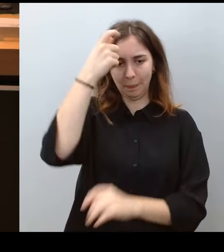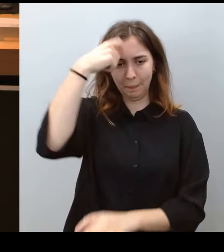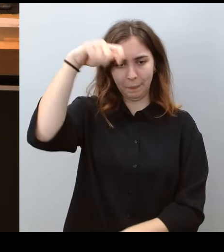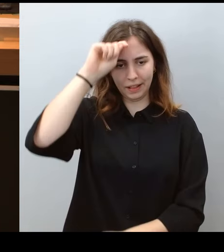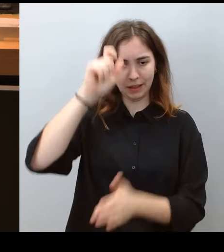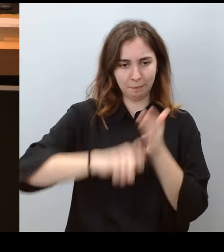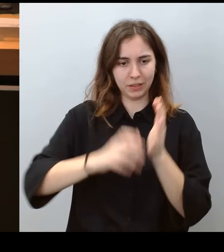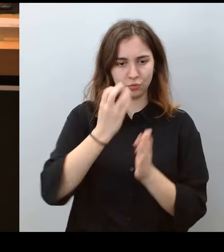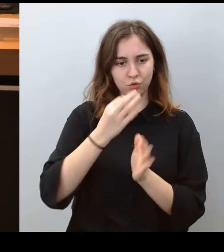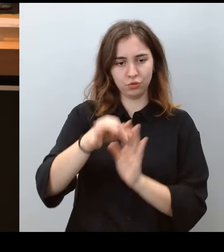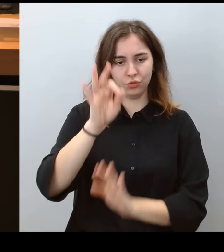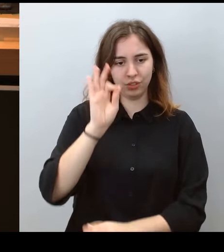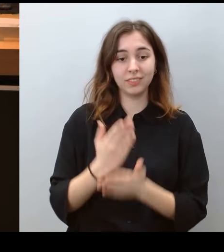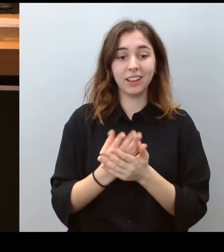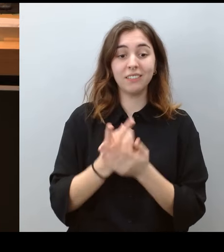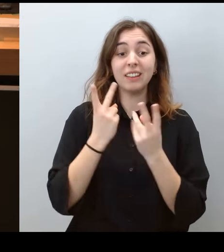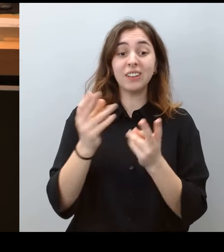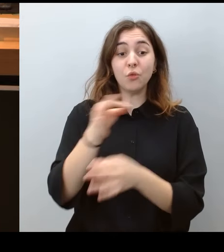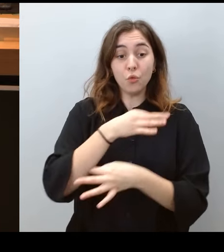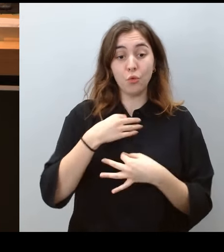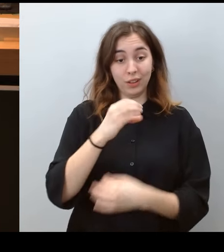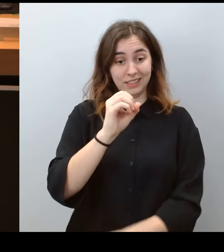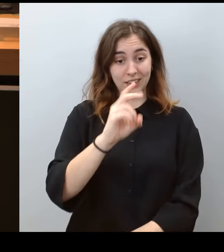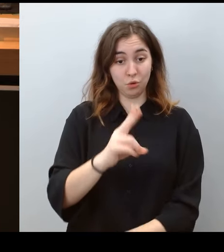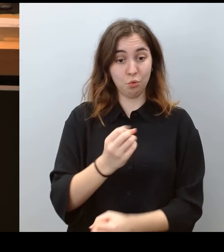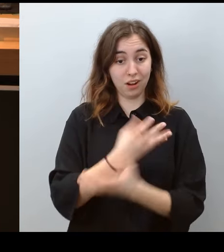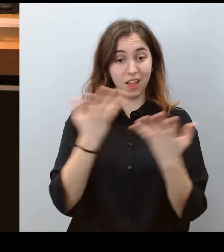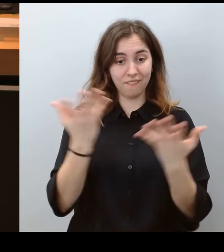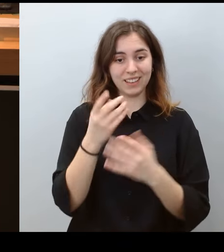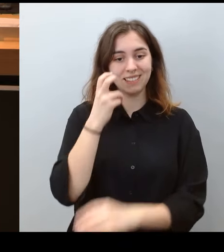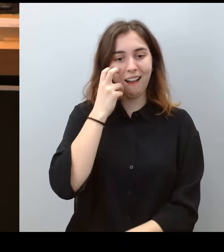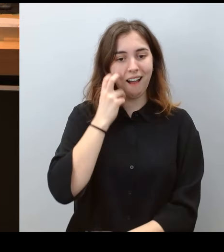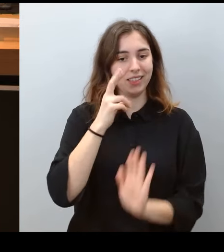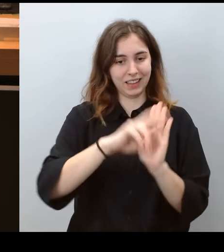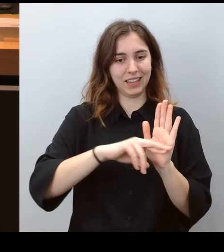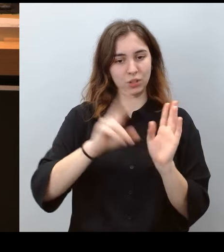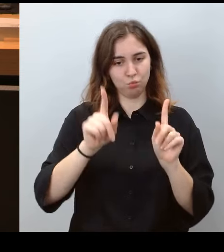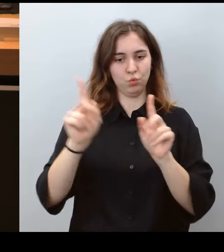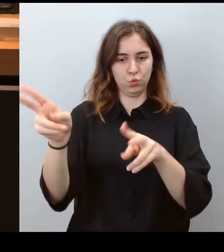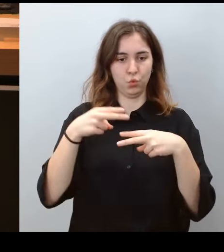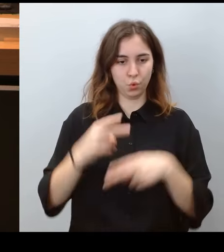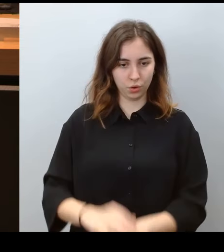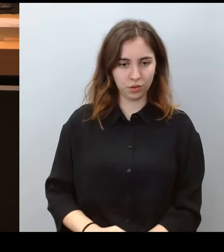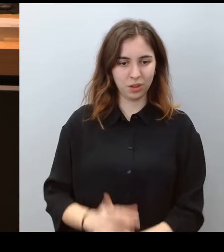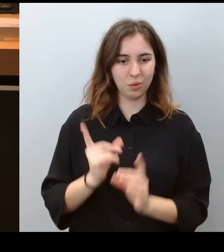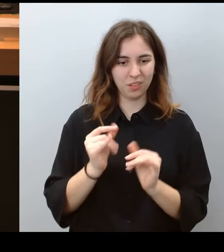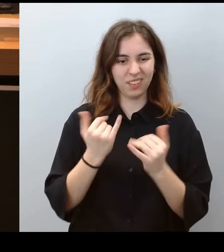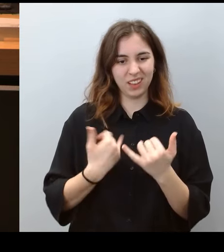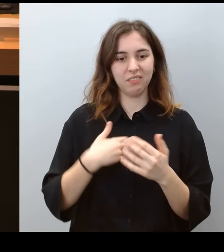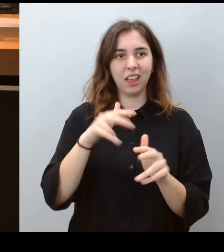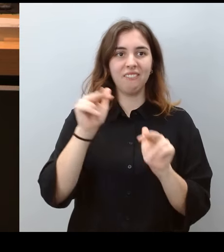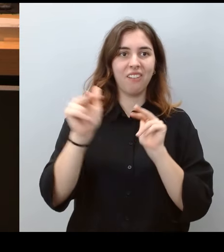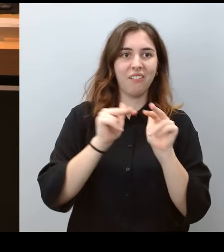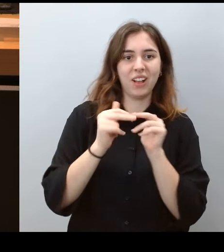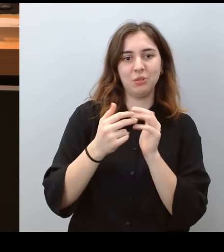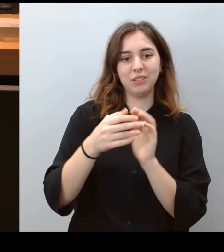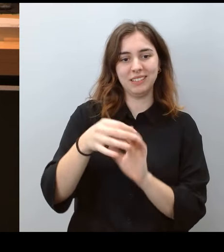Das bisherige Verwaltungsexperiment beendet werden. Die offene Frage ist nur, über welche Stelle der Pass